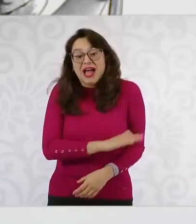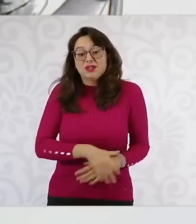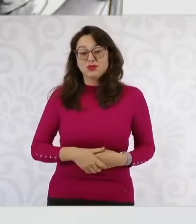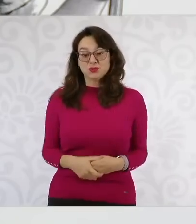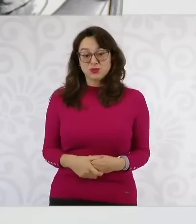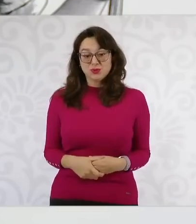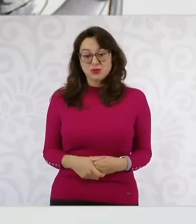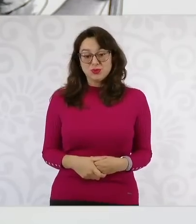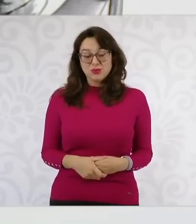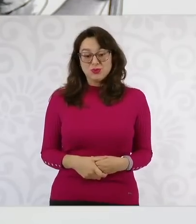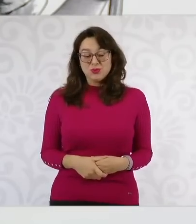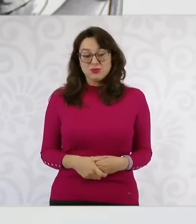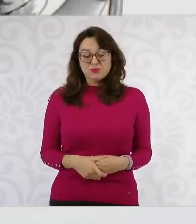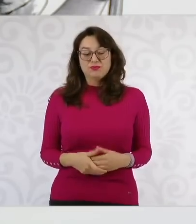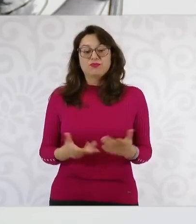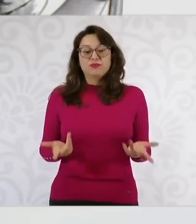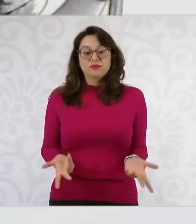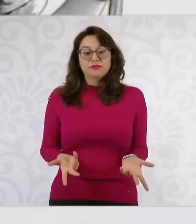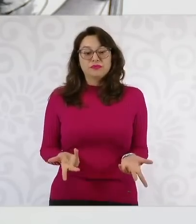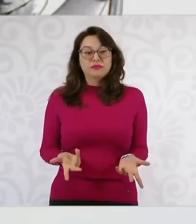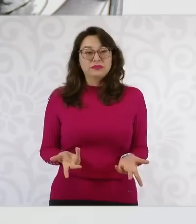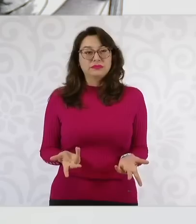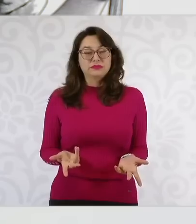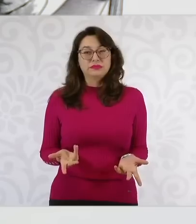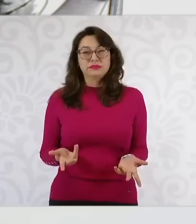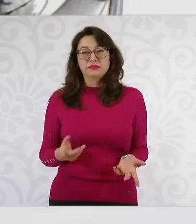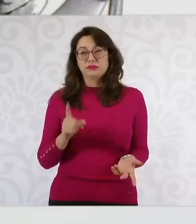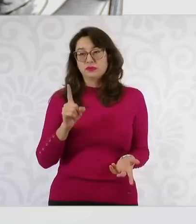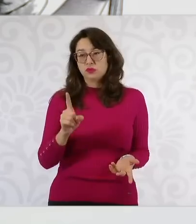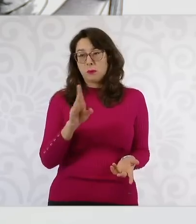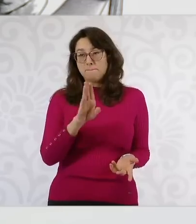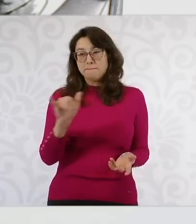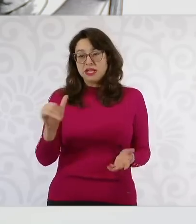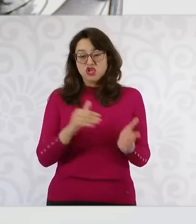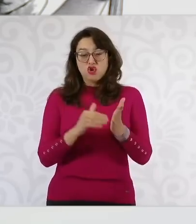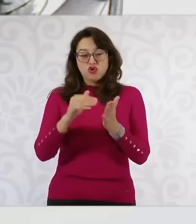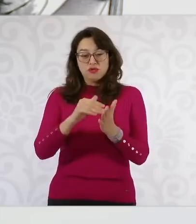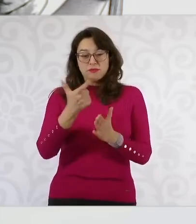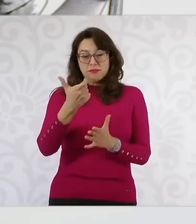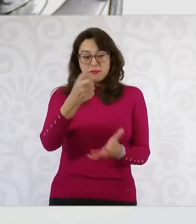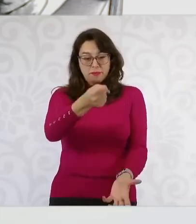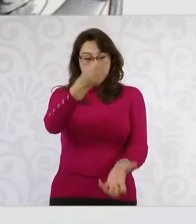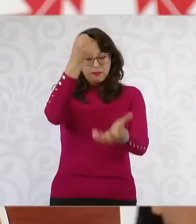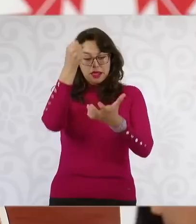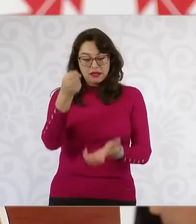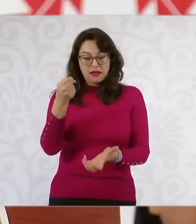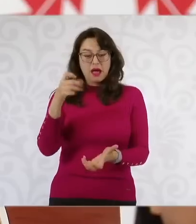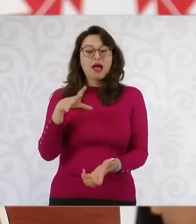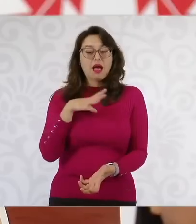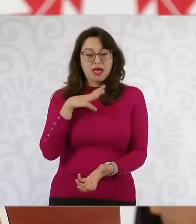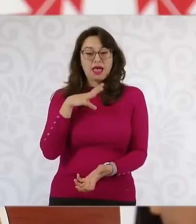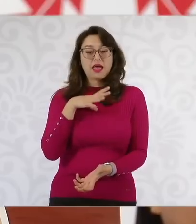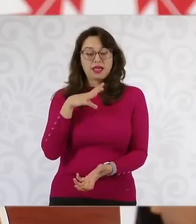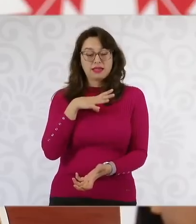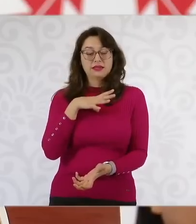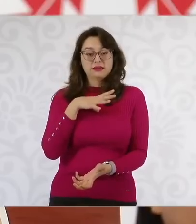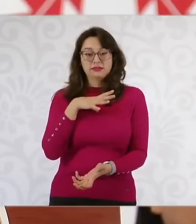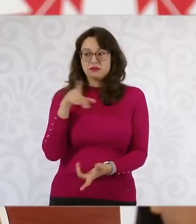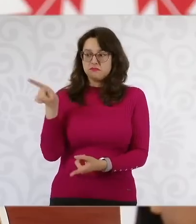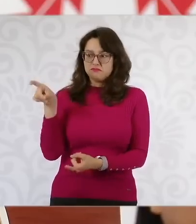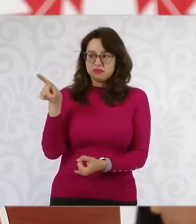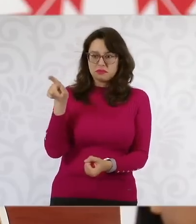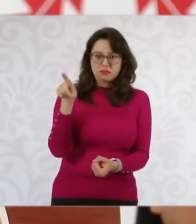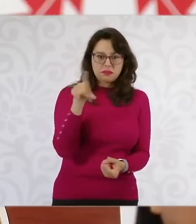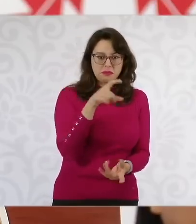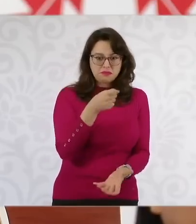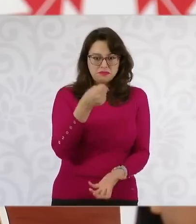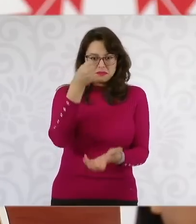vamos a llegar a cerca de un billón de pesos eh en adelante de programas de bienestar y